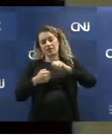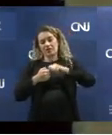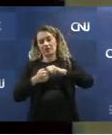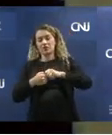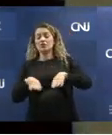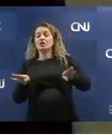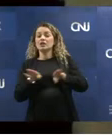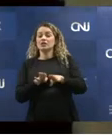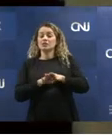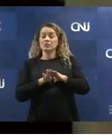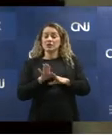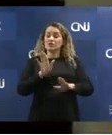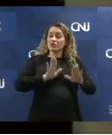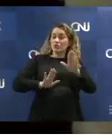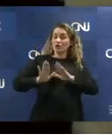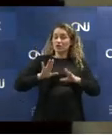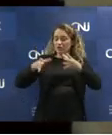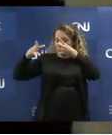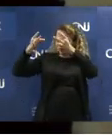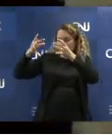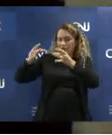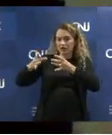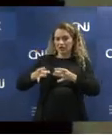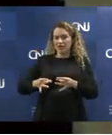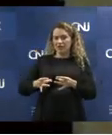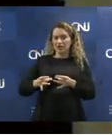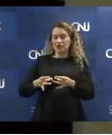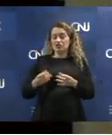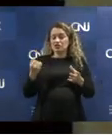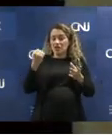e que foram cuidadosamente detalhados na sua defesa técnica.